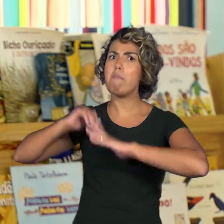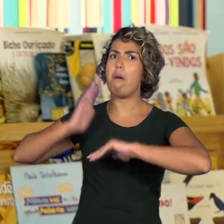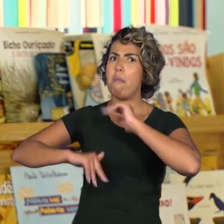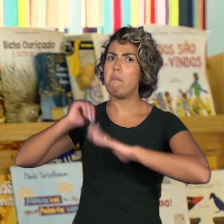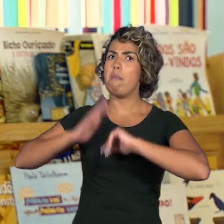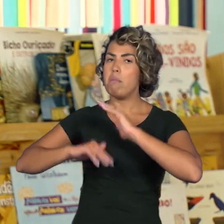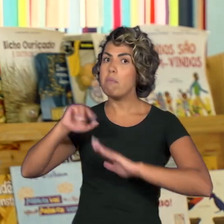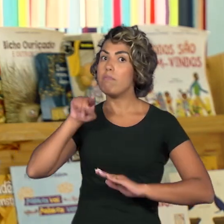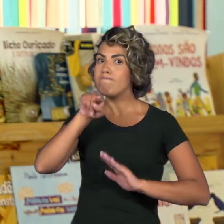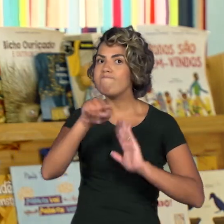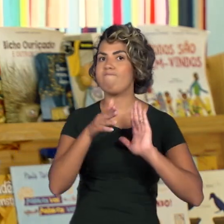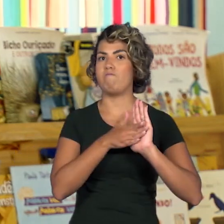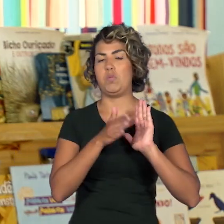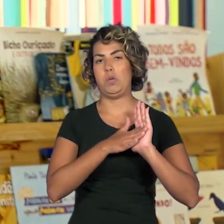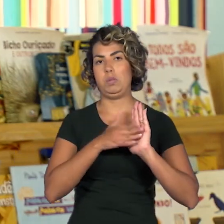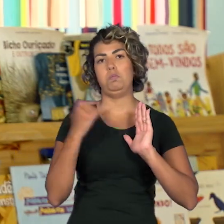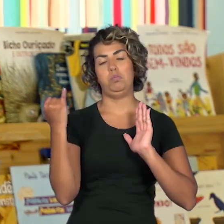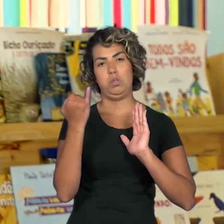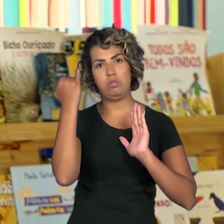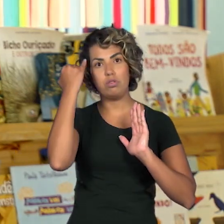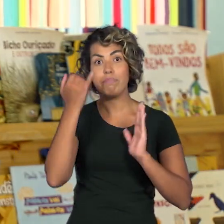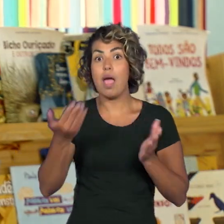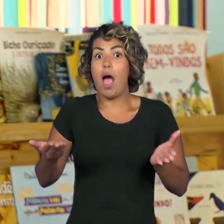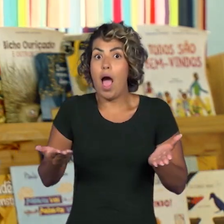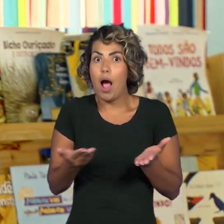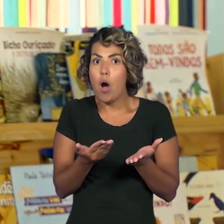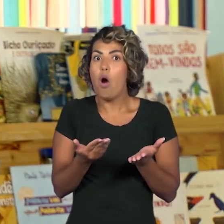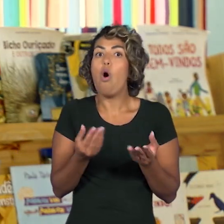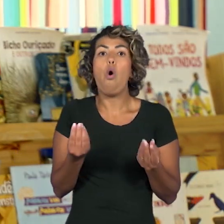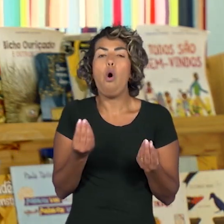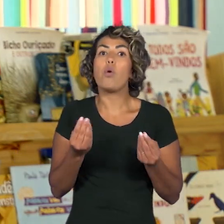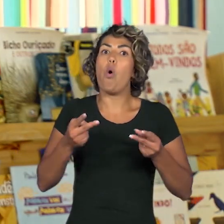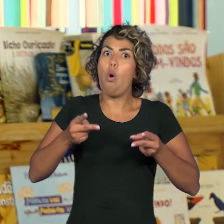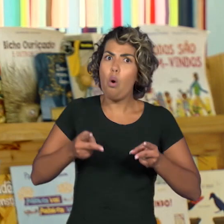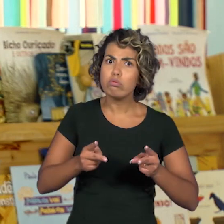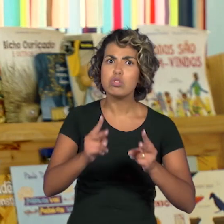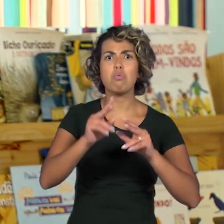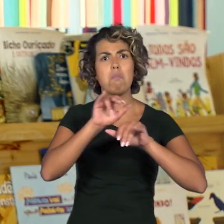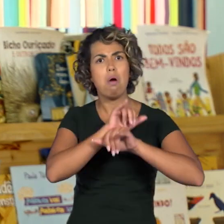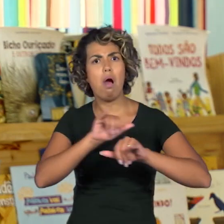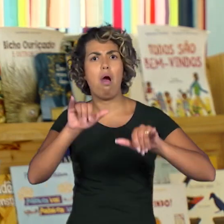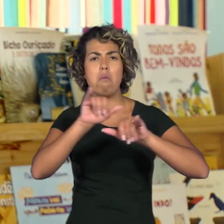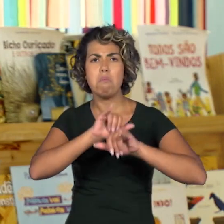JORNADA PEDAGÓGICA COM ESTA PAUTA. AGORA, PARA QUE AS REFLEXÕES DESTE DIA